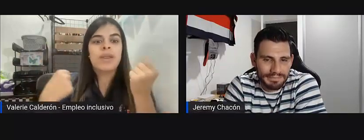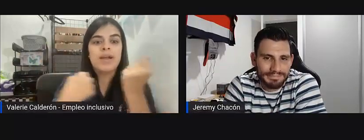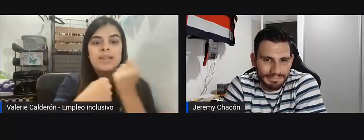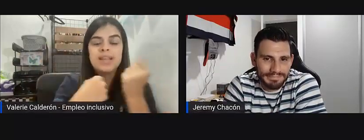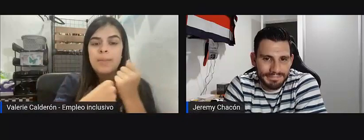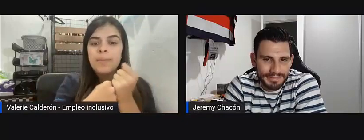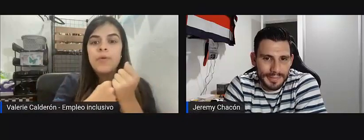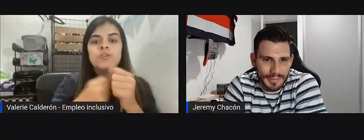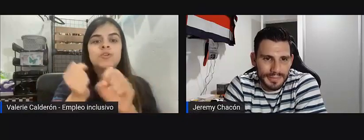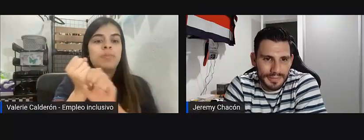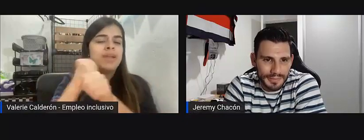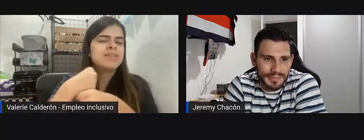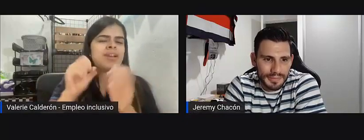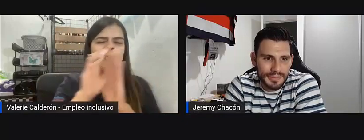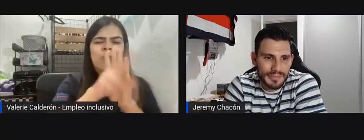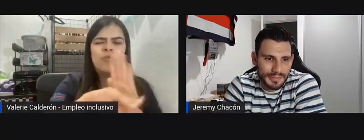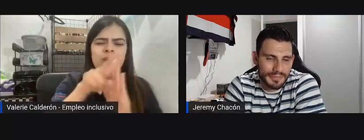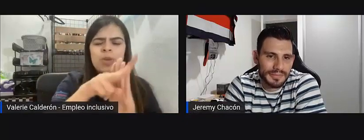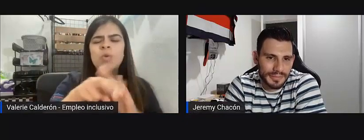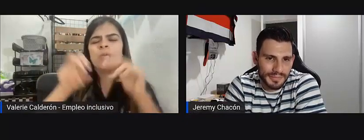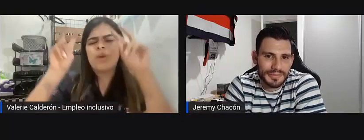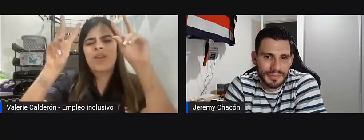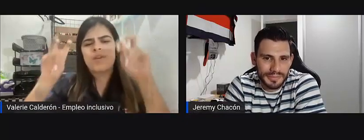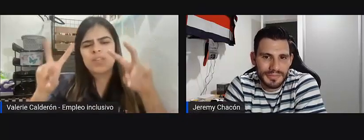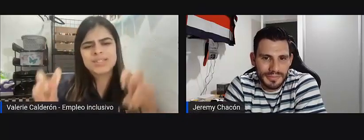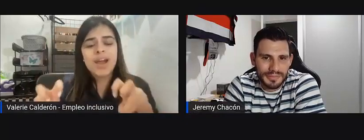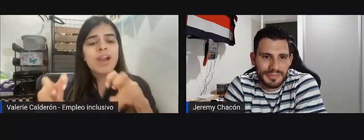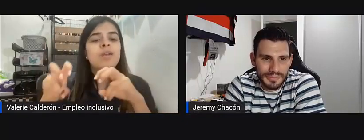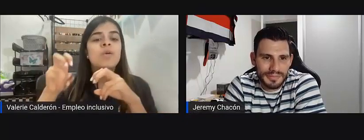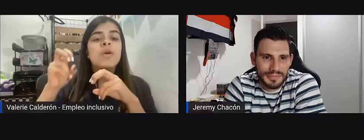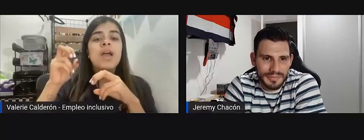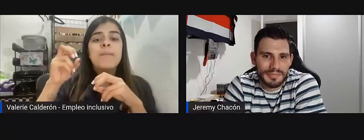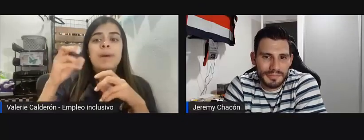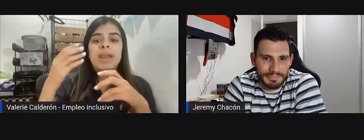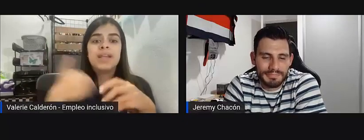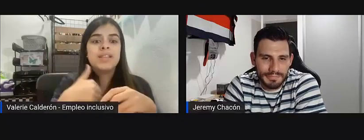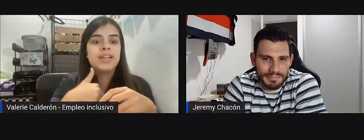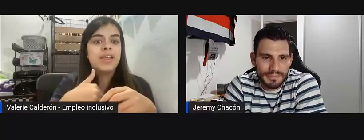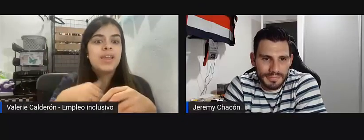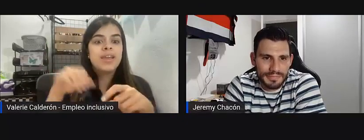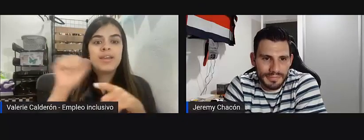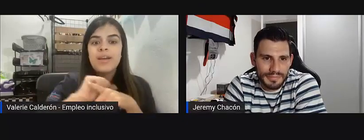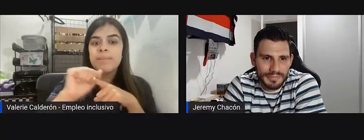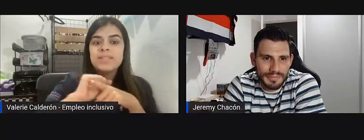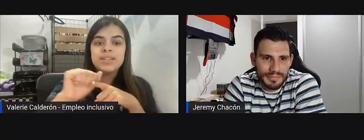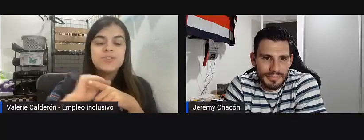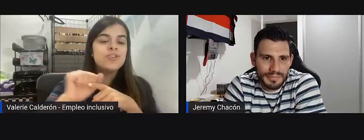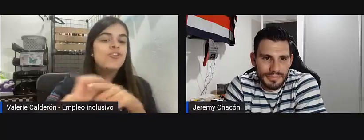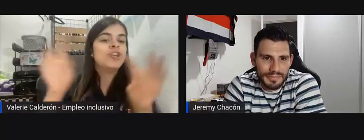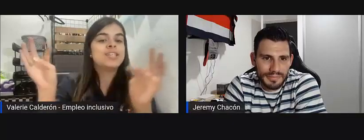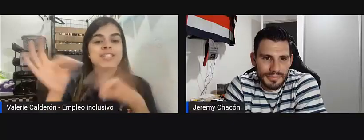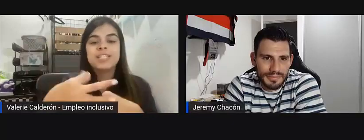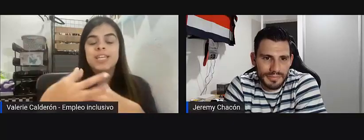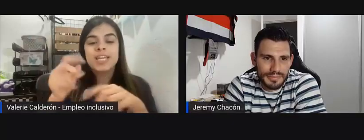darles el apoyo para hacer el currículum para revisarlo para tener capacitaciones talleres